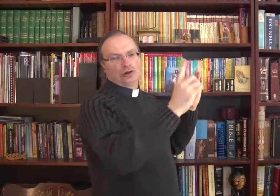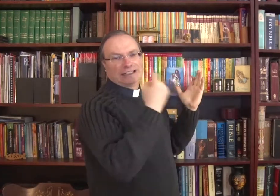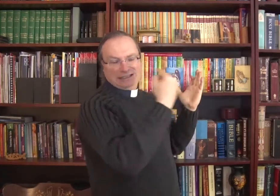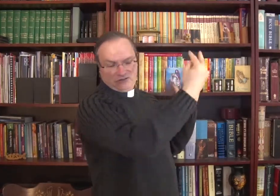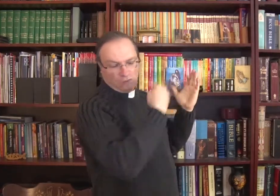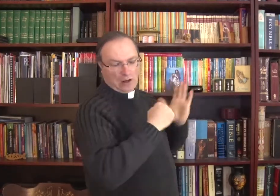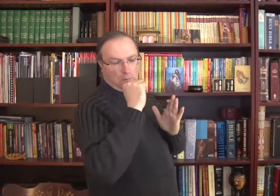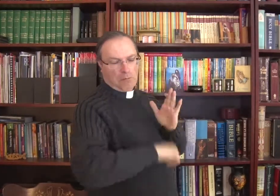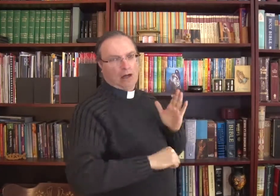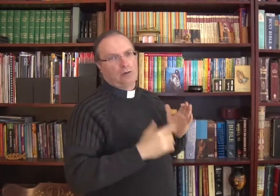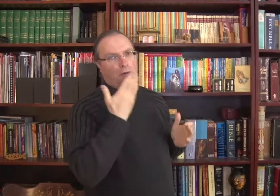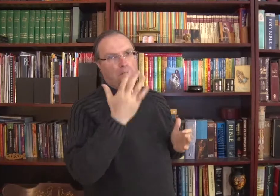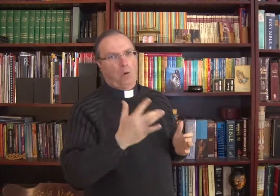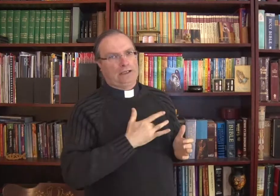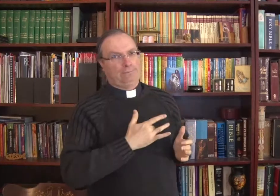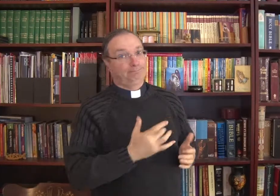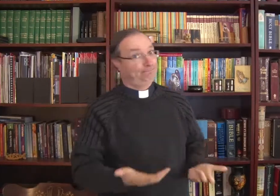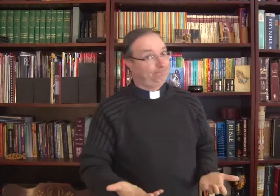qui voit son manque de bonté.